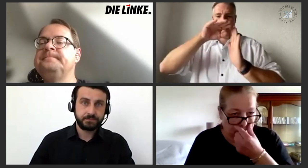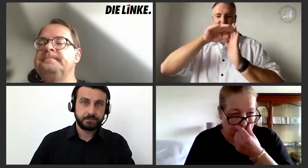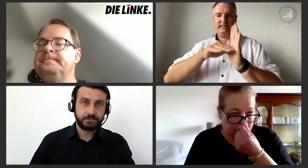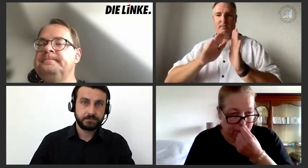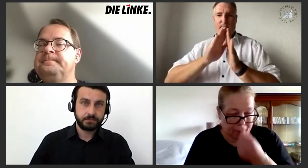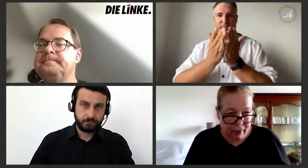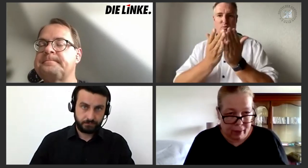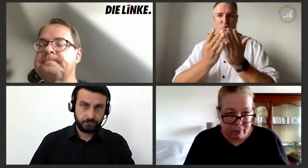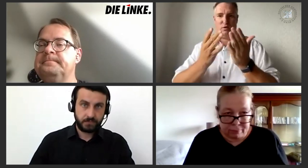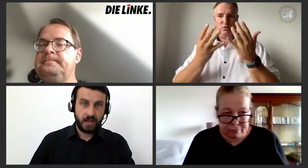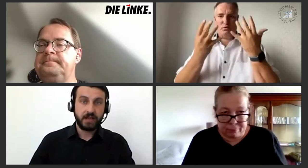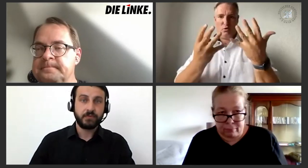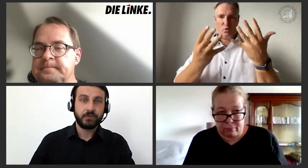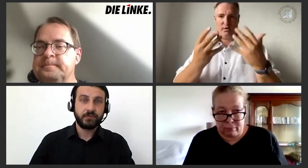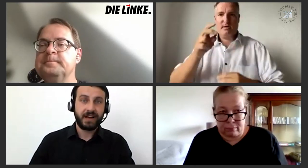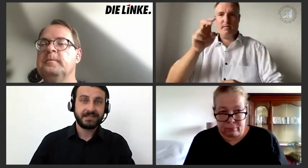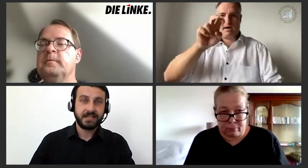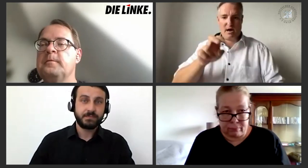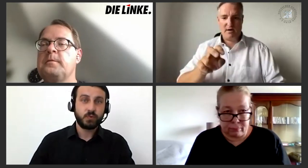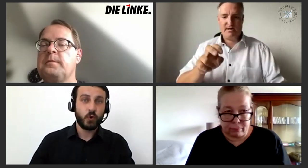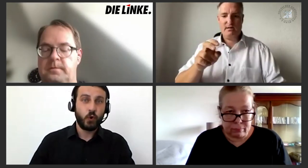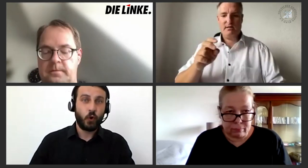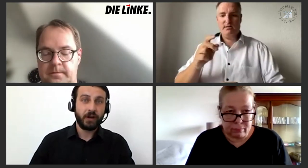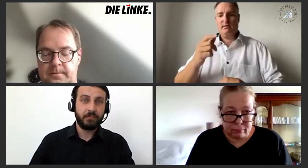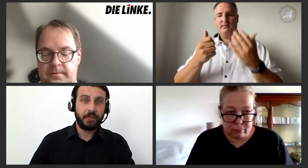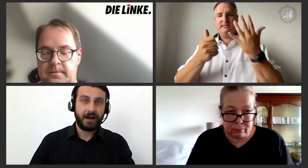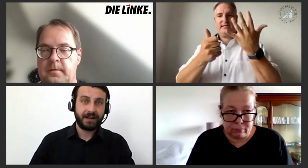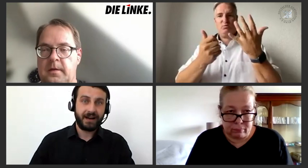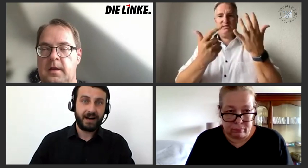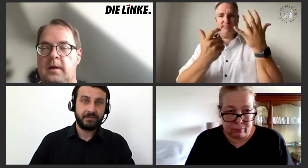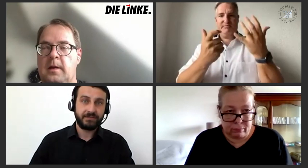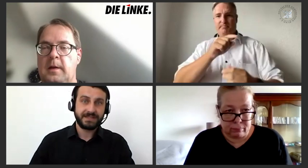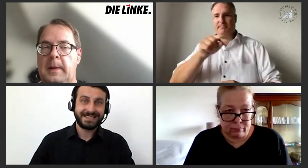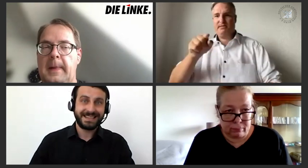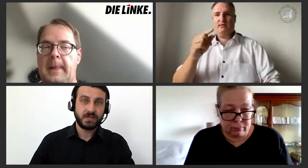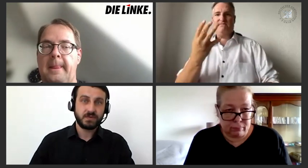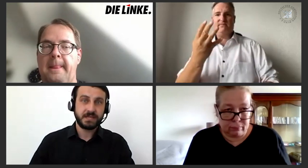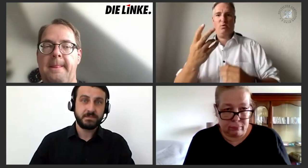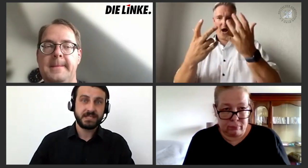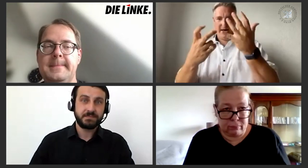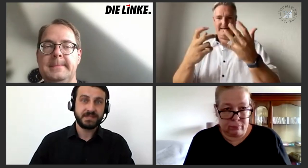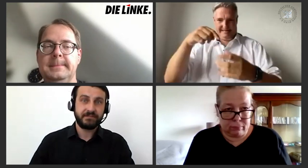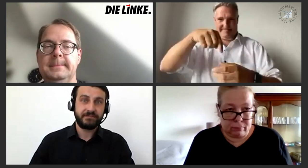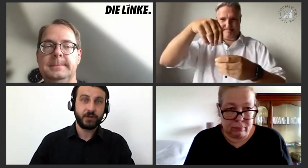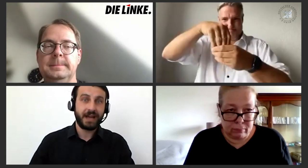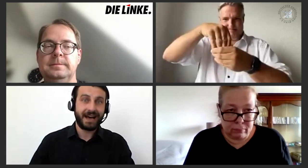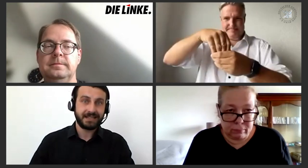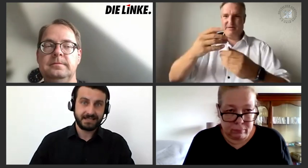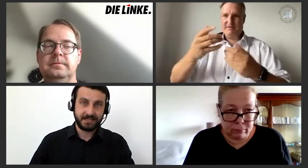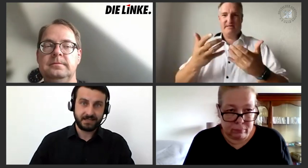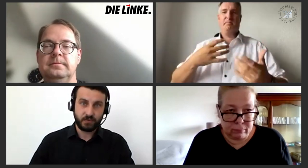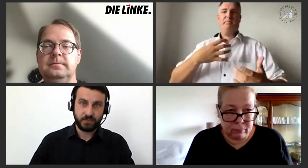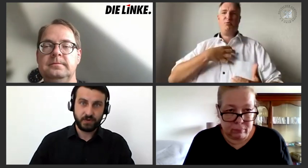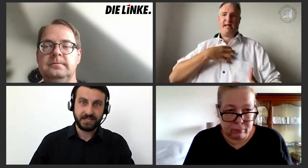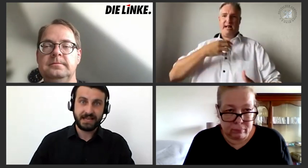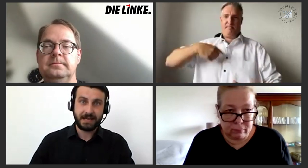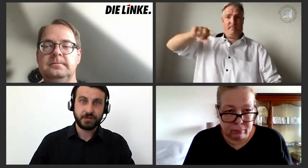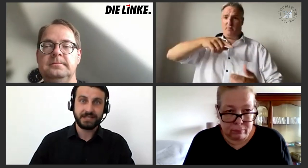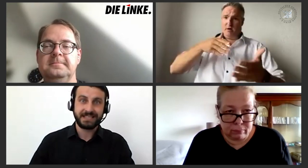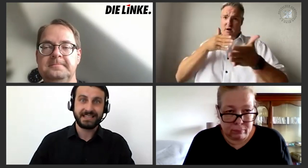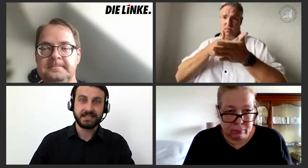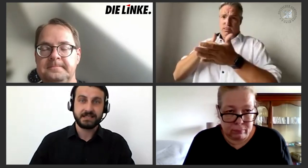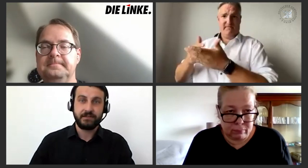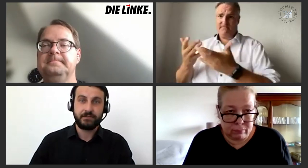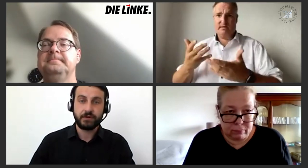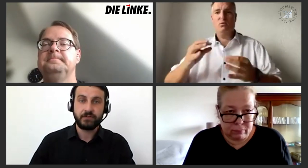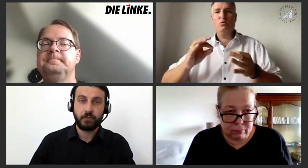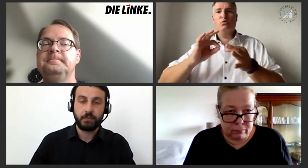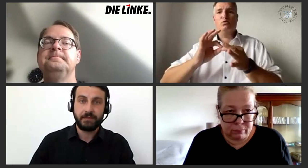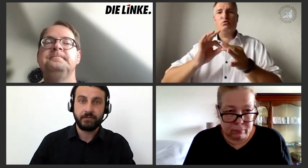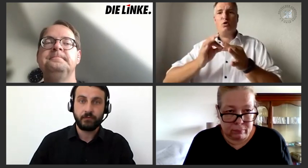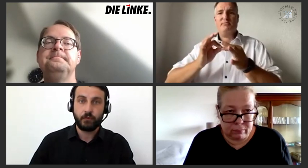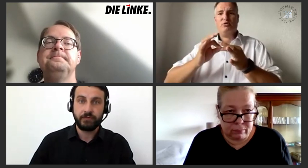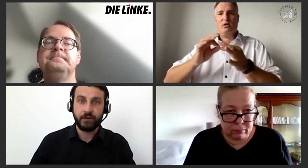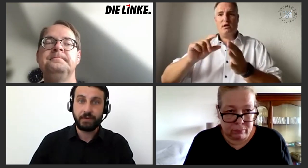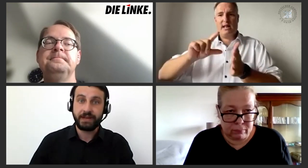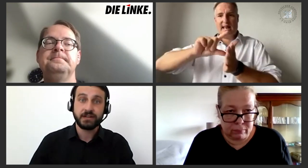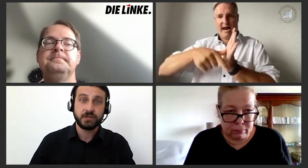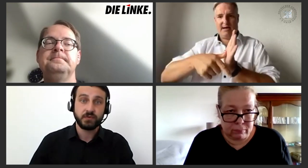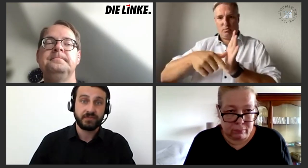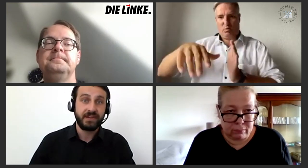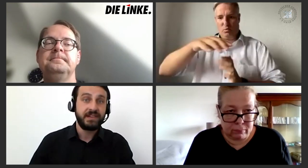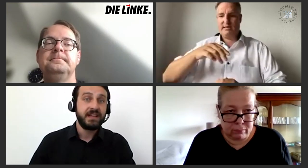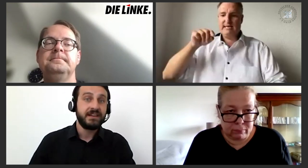Im Sozialgesetzbuch IX § 76-84, um diesen Abschnitt geht es. Folgendes Problem, wo wir auf